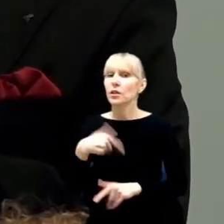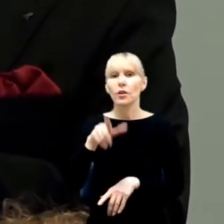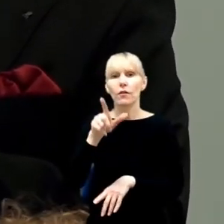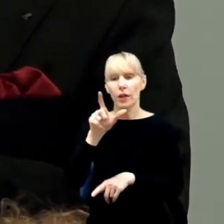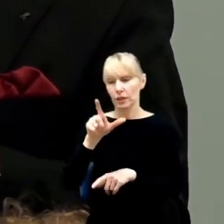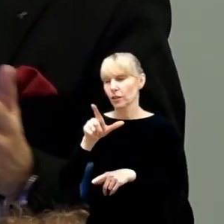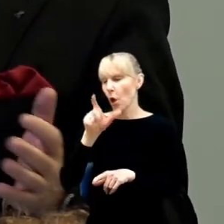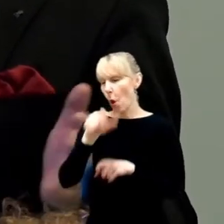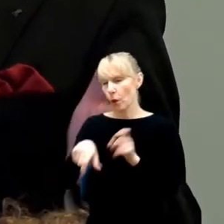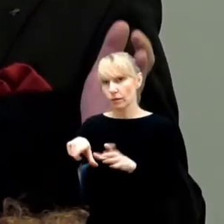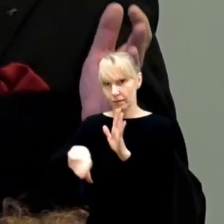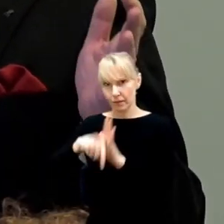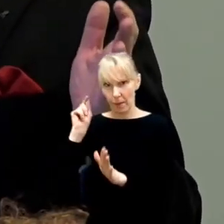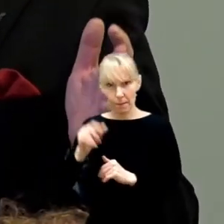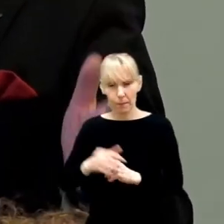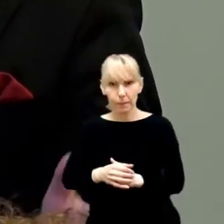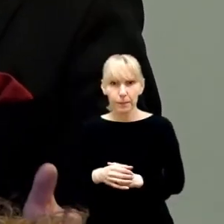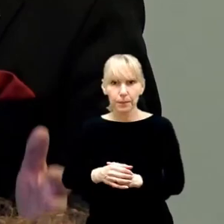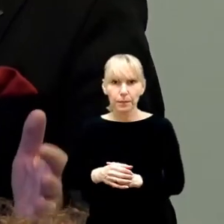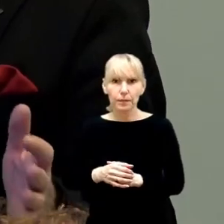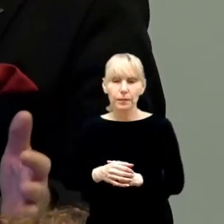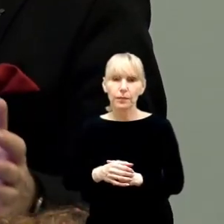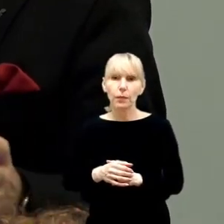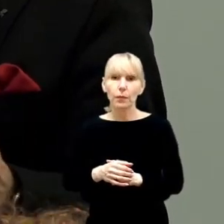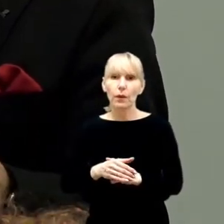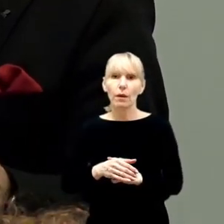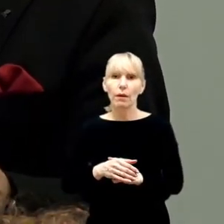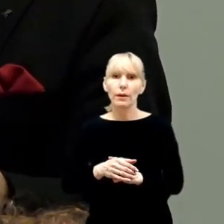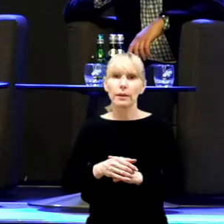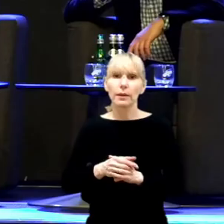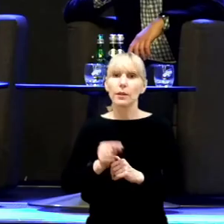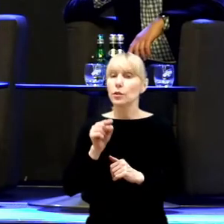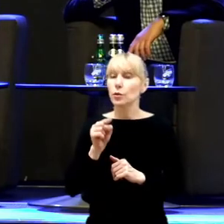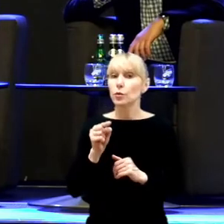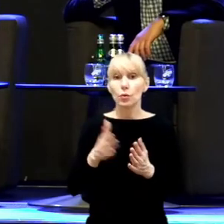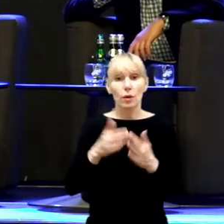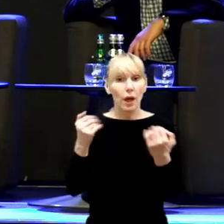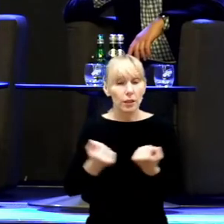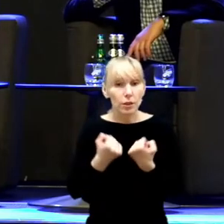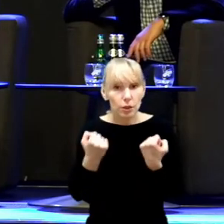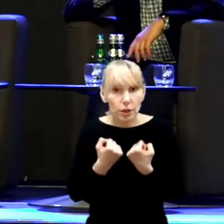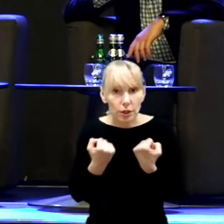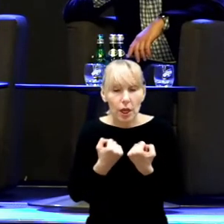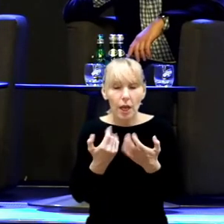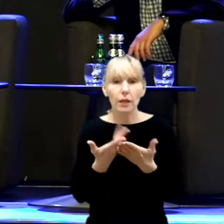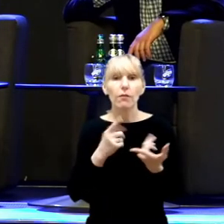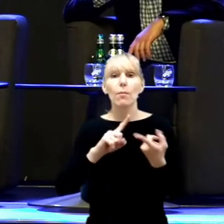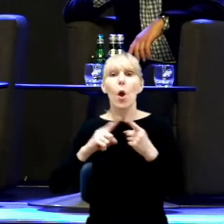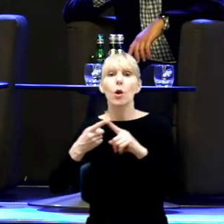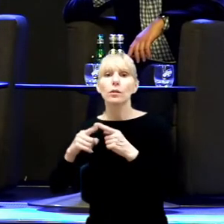To, co dzieje się w tej polityce mieszkaniowej, tak czy inaczej rozumianej,